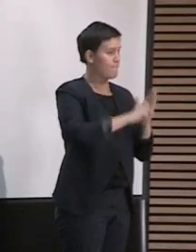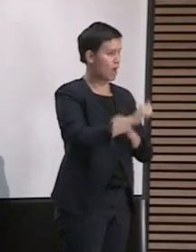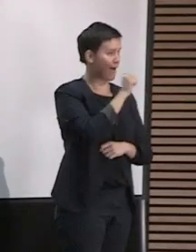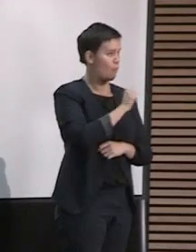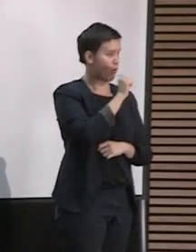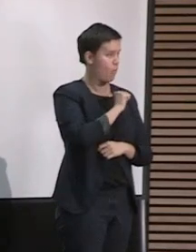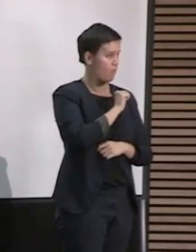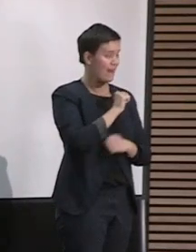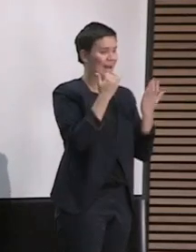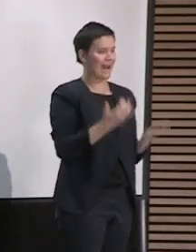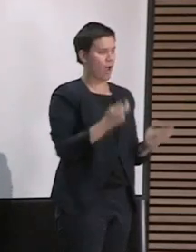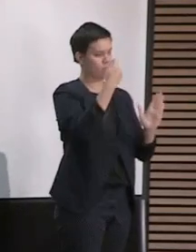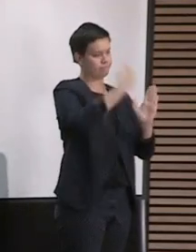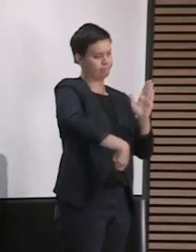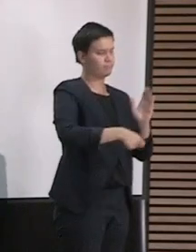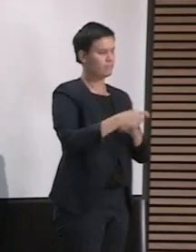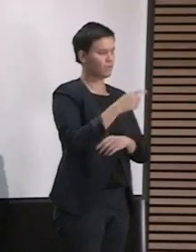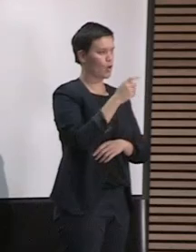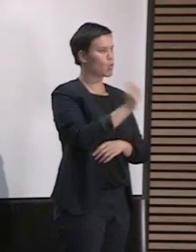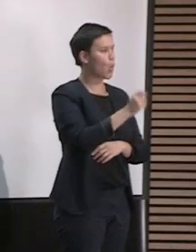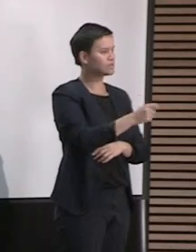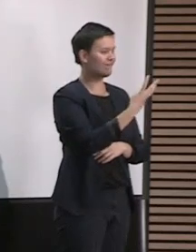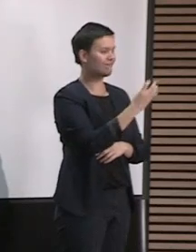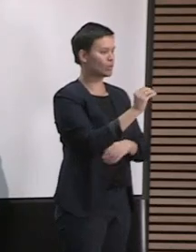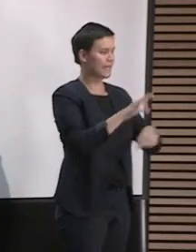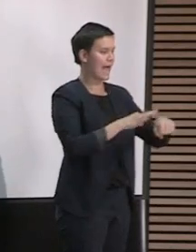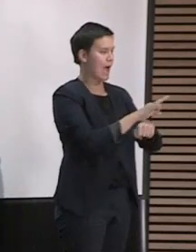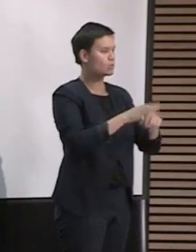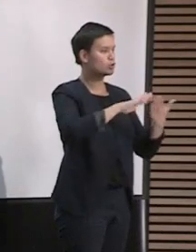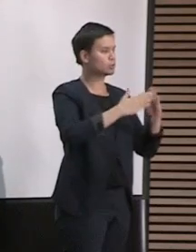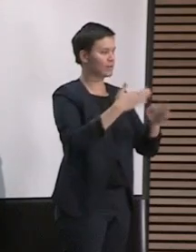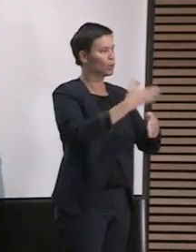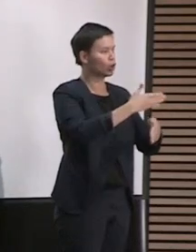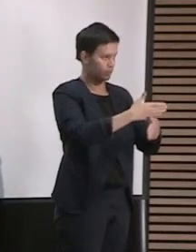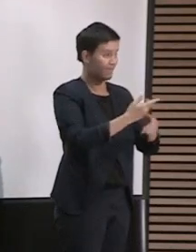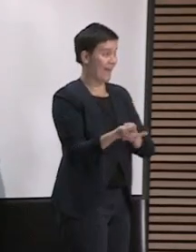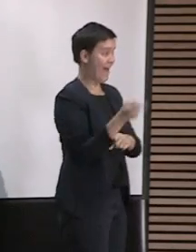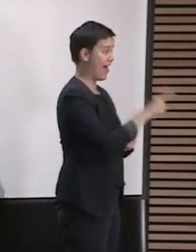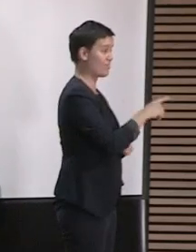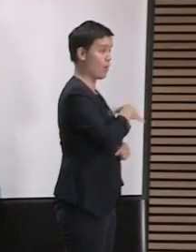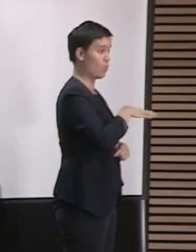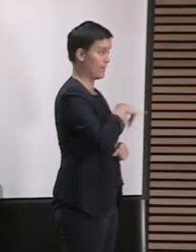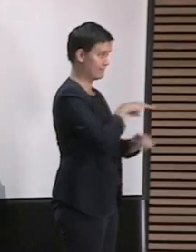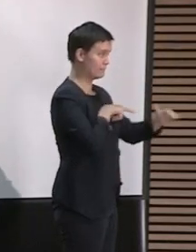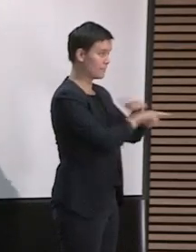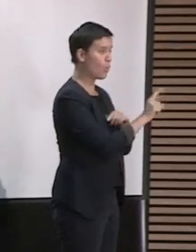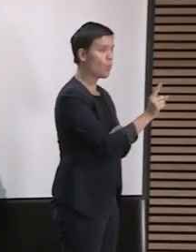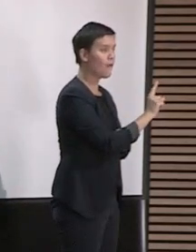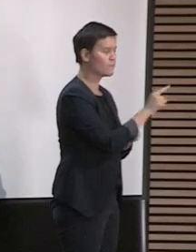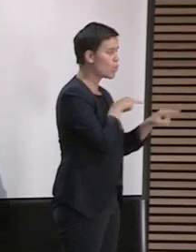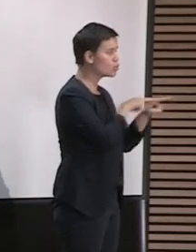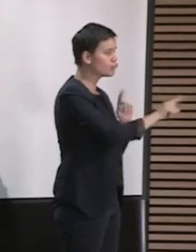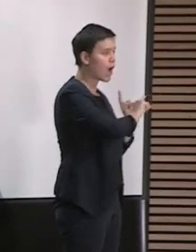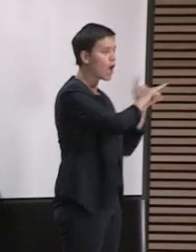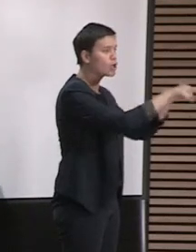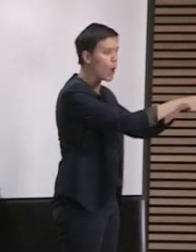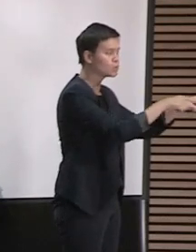In. Tikanga o te hunga